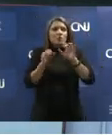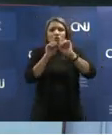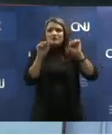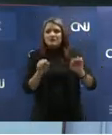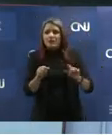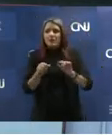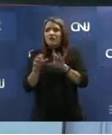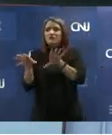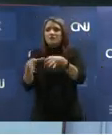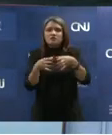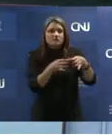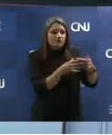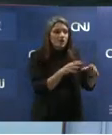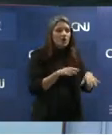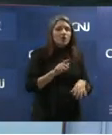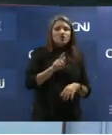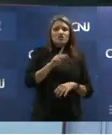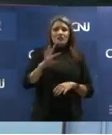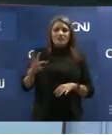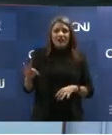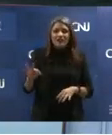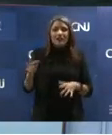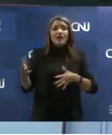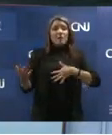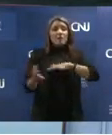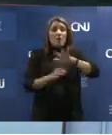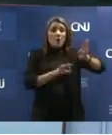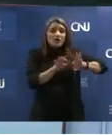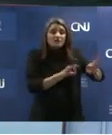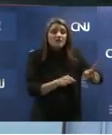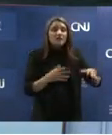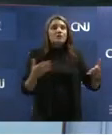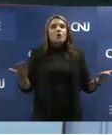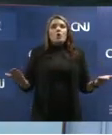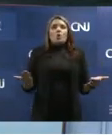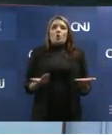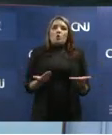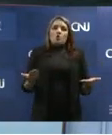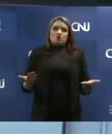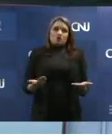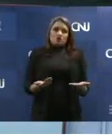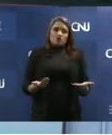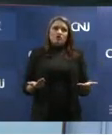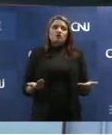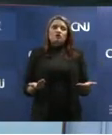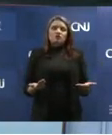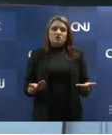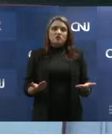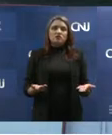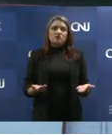E hoje a situação ele fica com um dos aspectos da Vara das Execuções